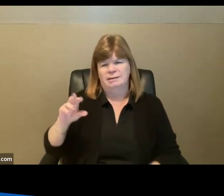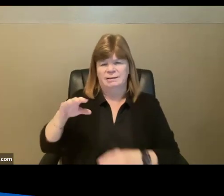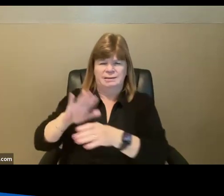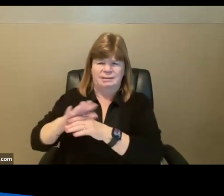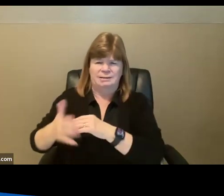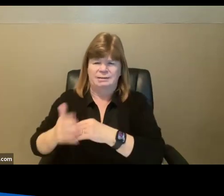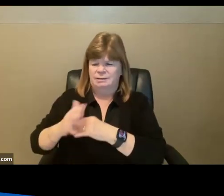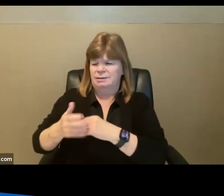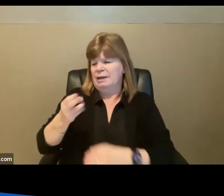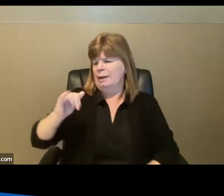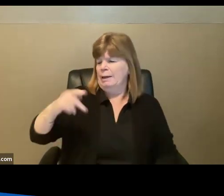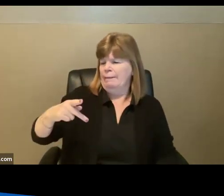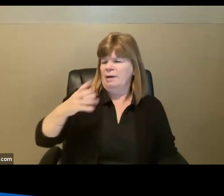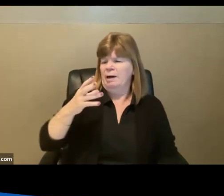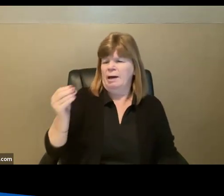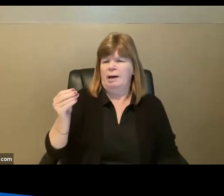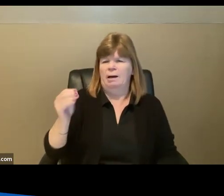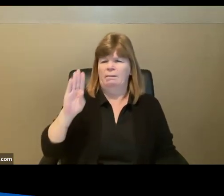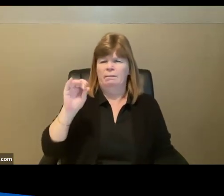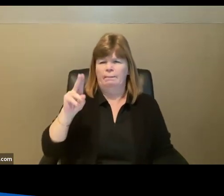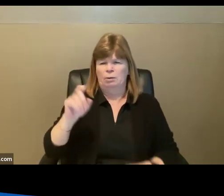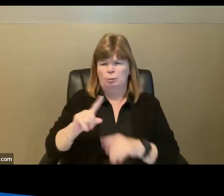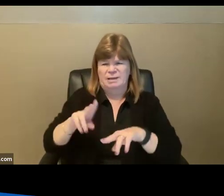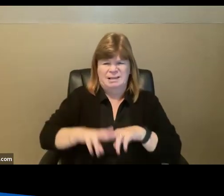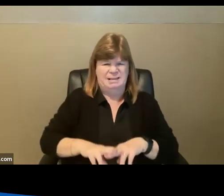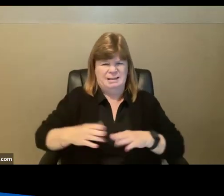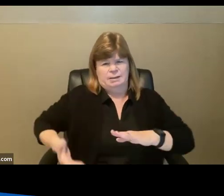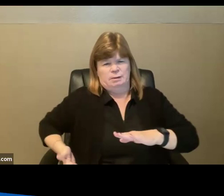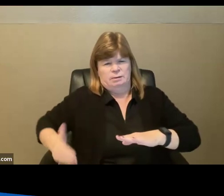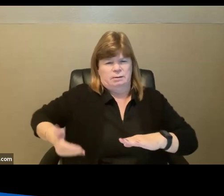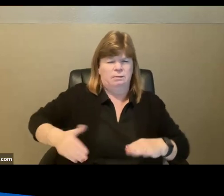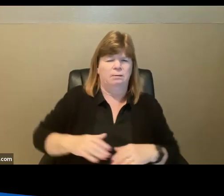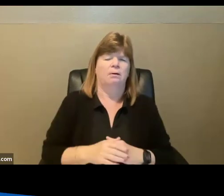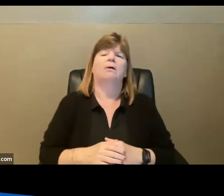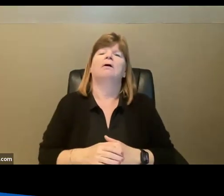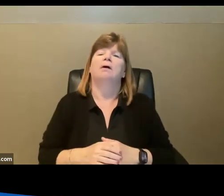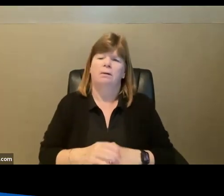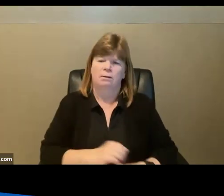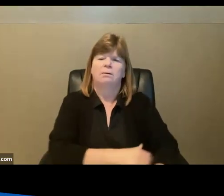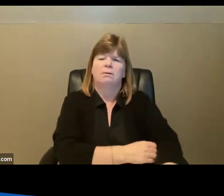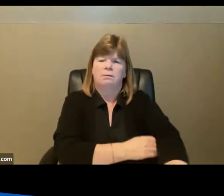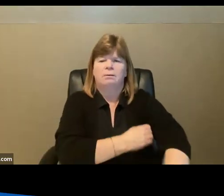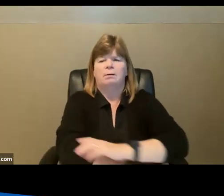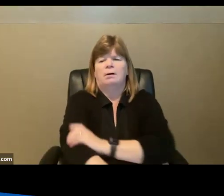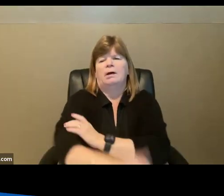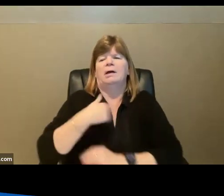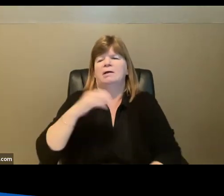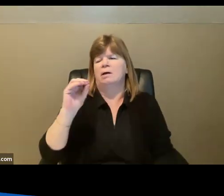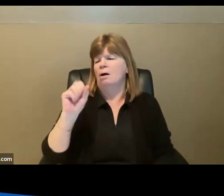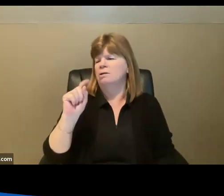en la cadera y en los huesos sobre los que se sienta cuando está sentado. Tiene osteomielitis, así que hay infección en el hueso.